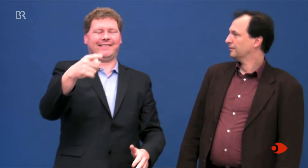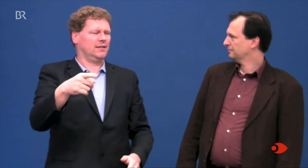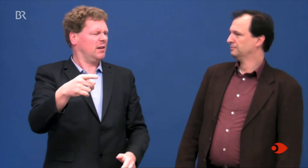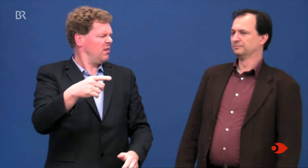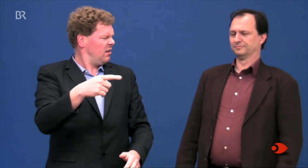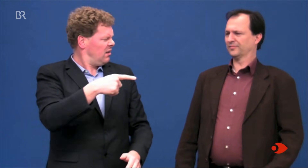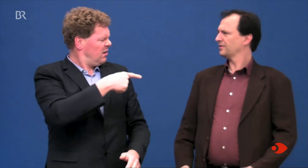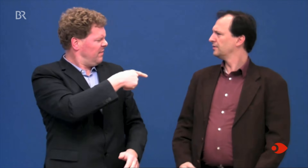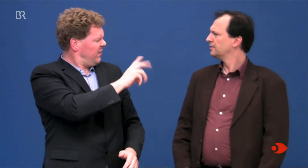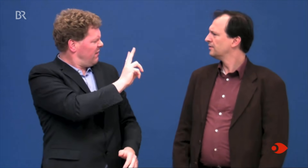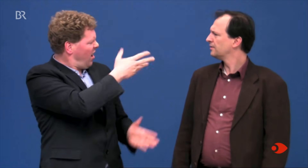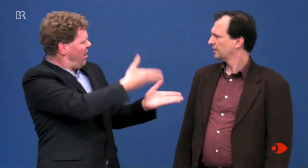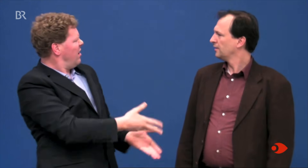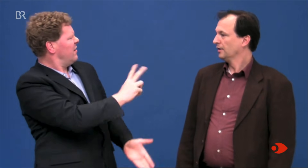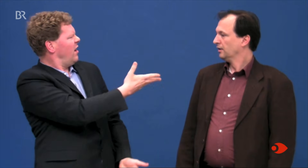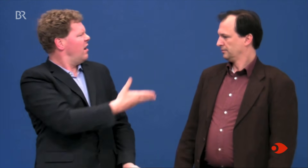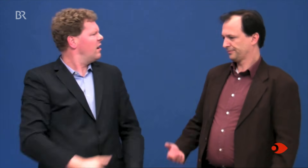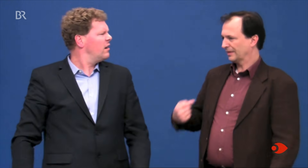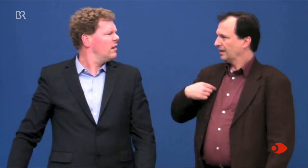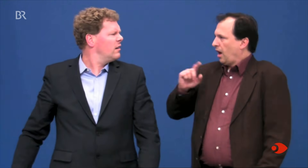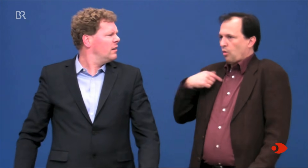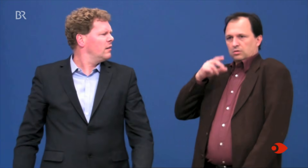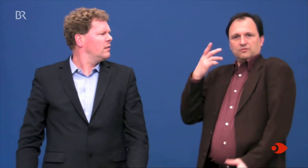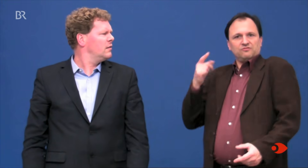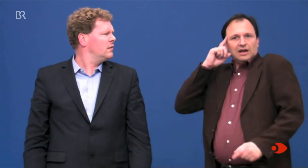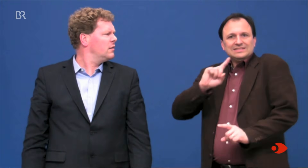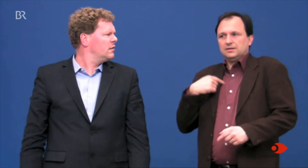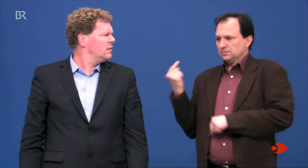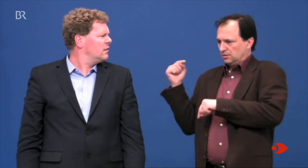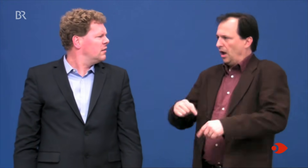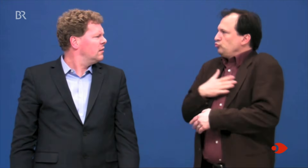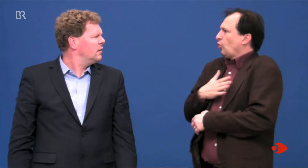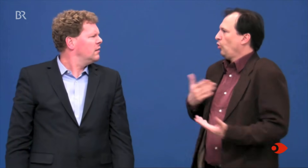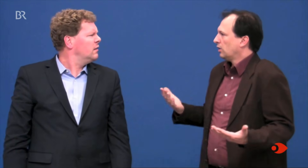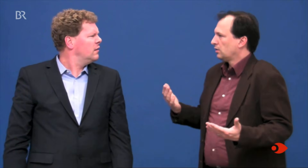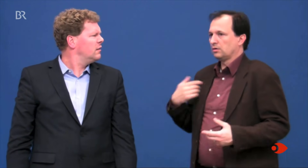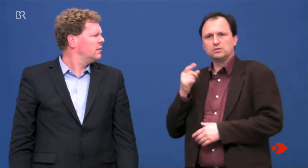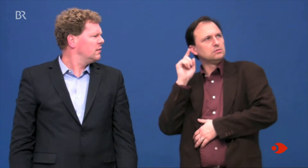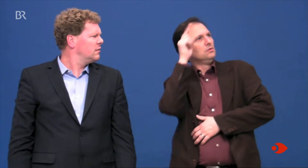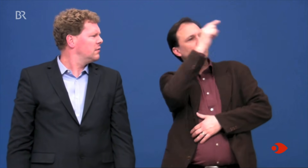Aber, wer bist du denn? Ich weiß nicht, wie ich hierherkomme. Ich bin total erschrocken!